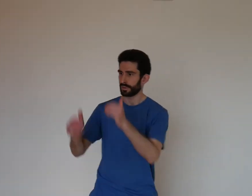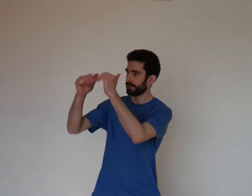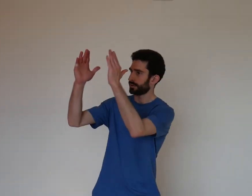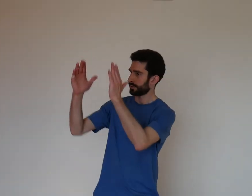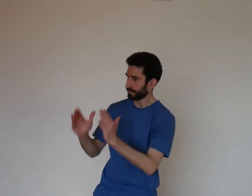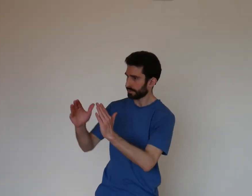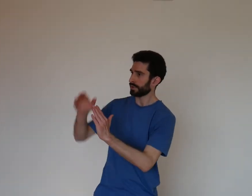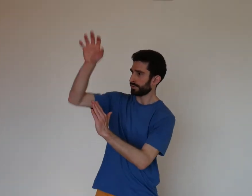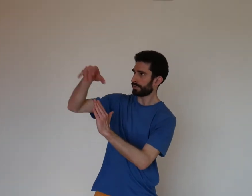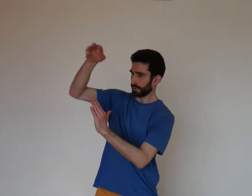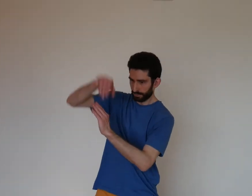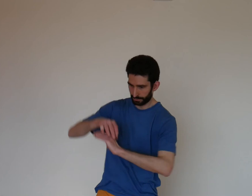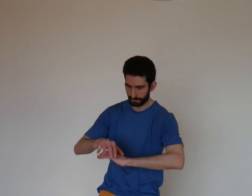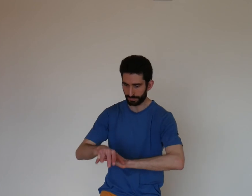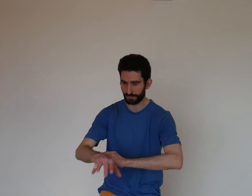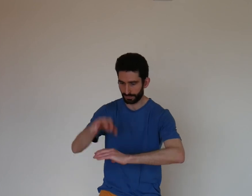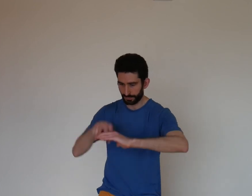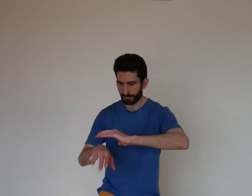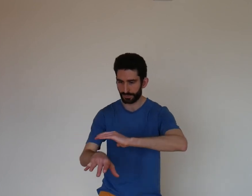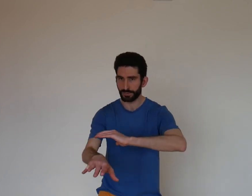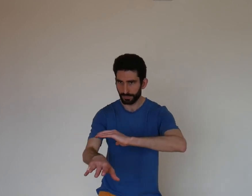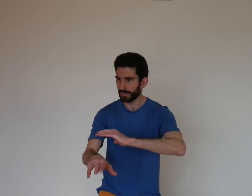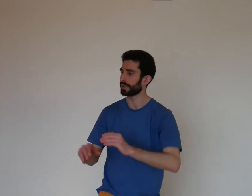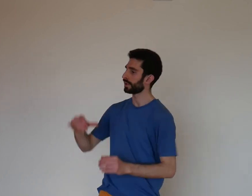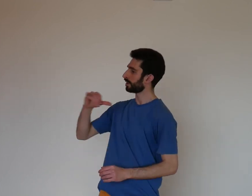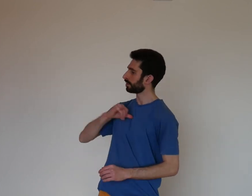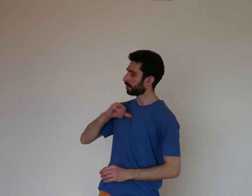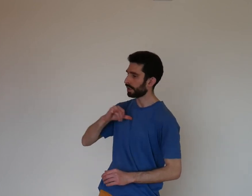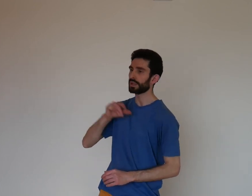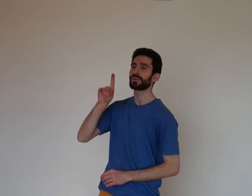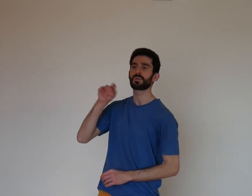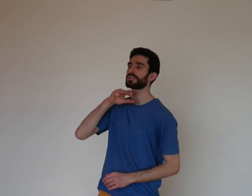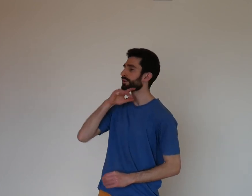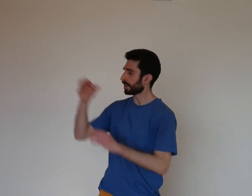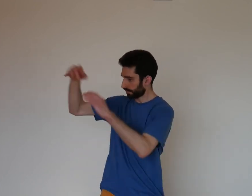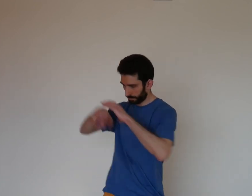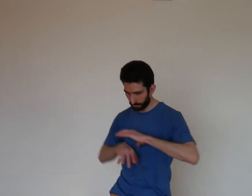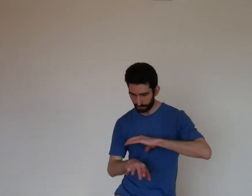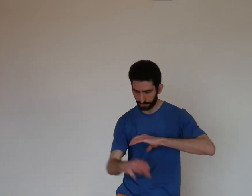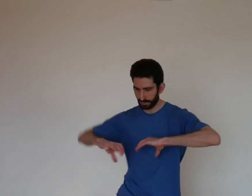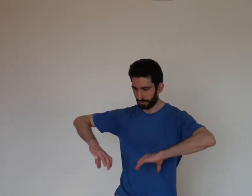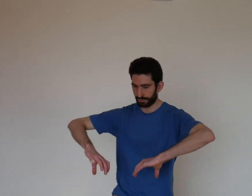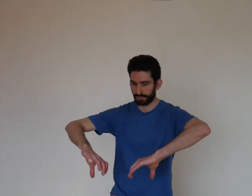L'eau de pluie des toits va dans un tuyau. L'eau sale des toilettes va dans un autre tuyau séparé.